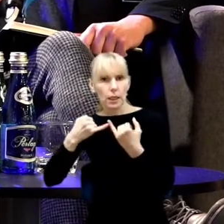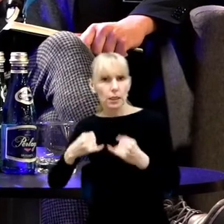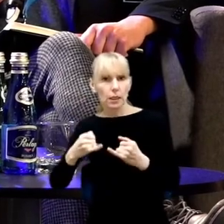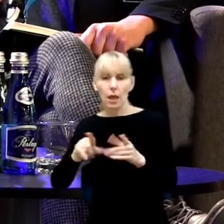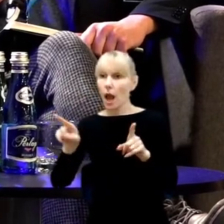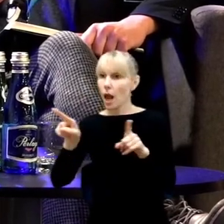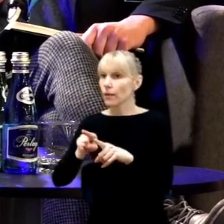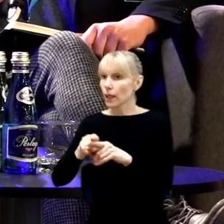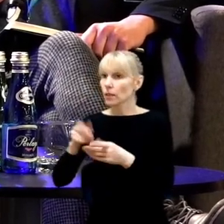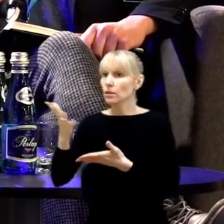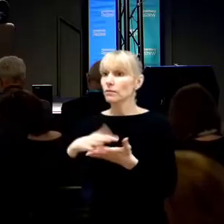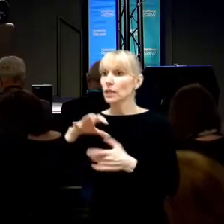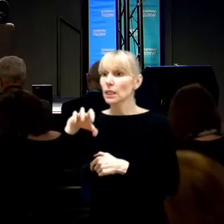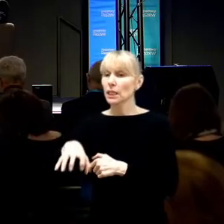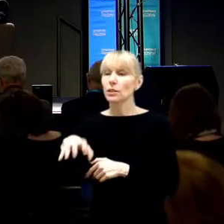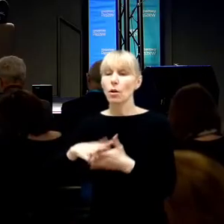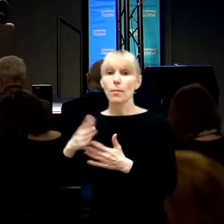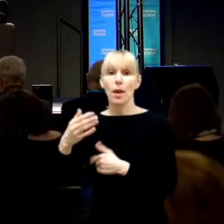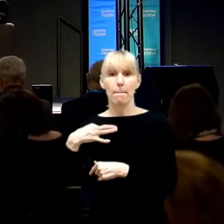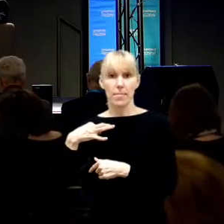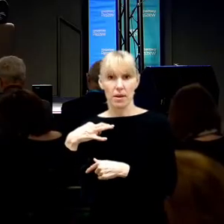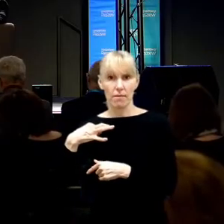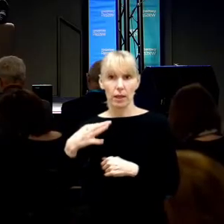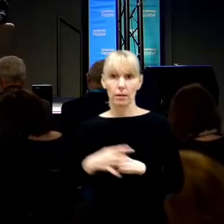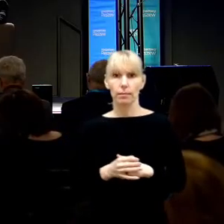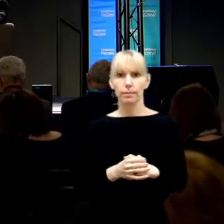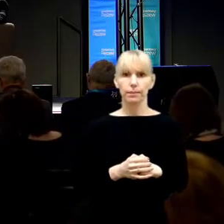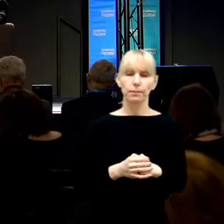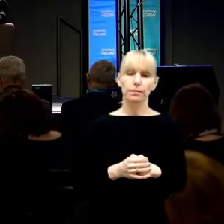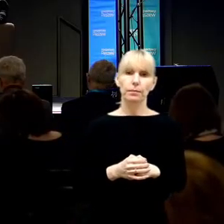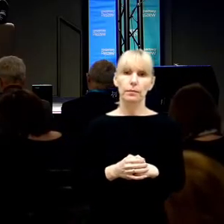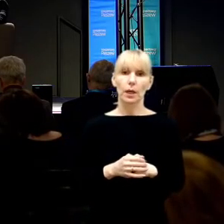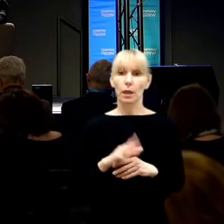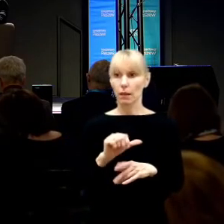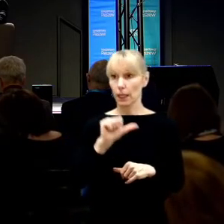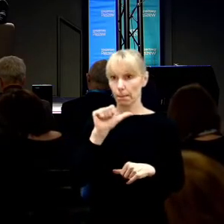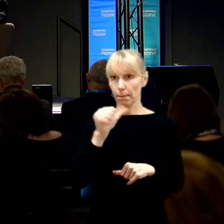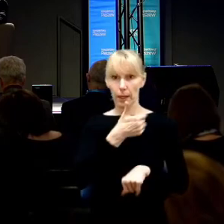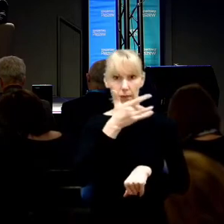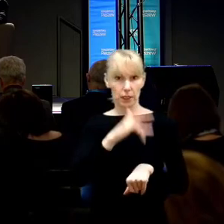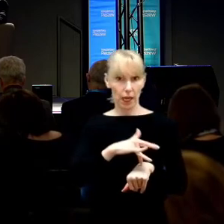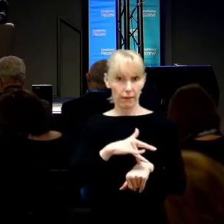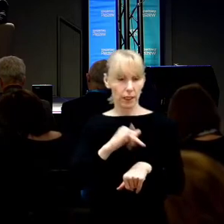I takim pierwszym jakimś efektem było to, że ja rzeczywiście rozmawiałam